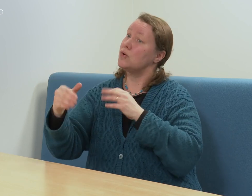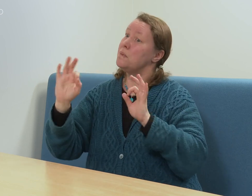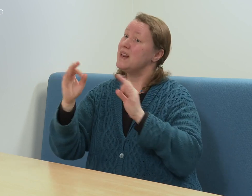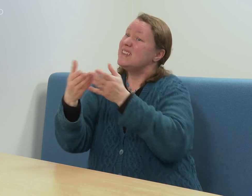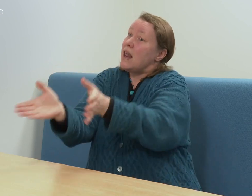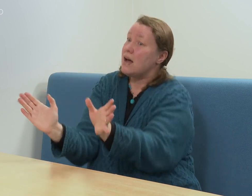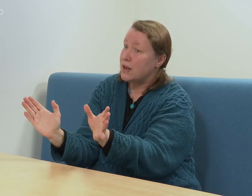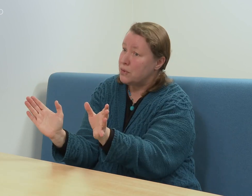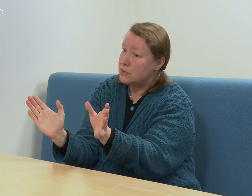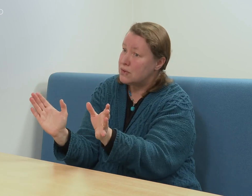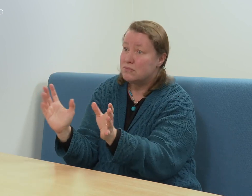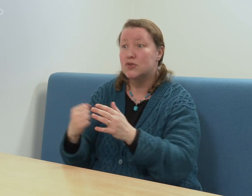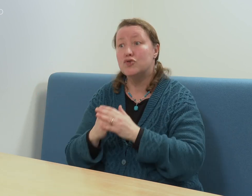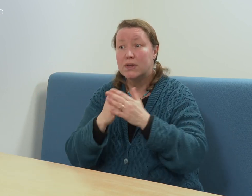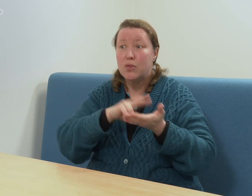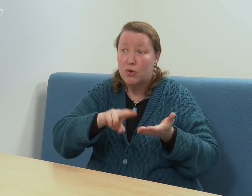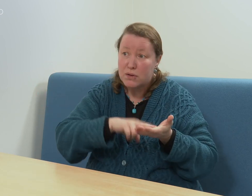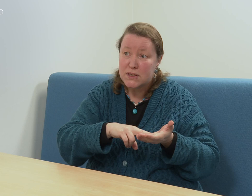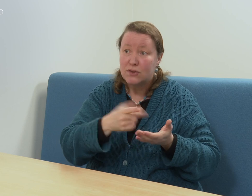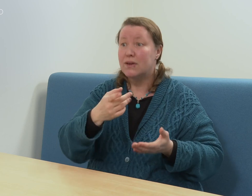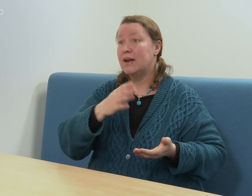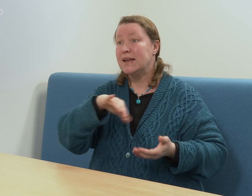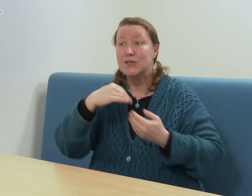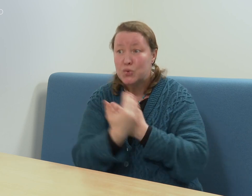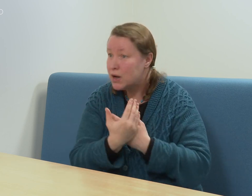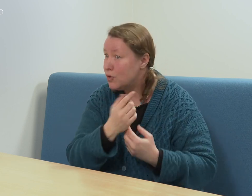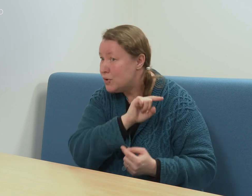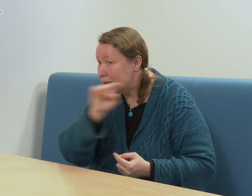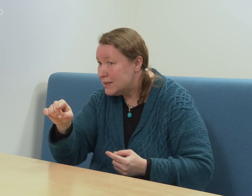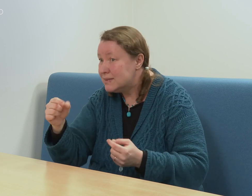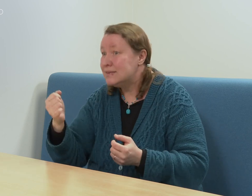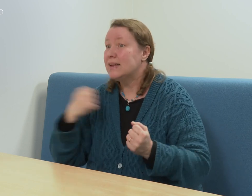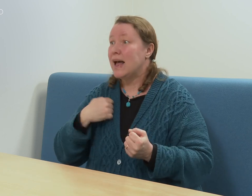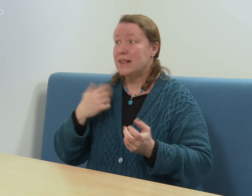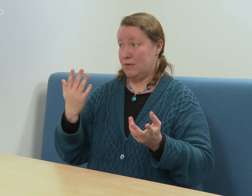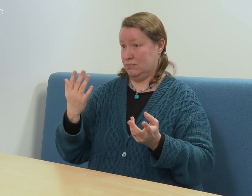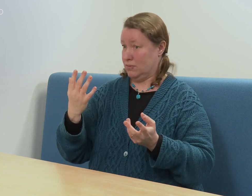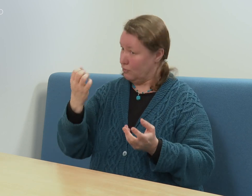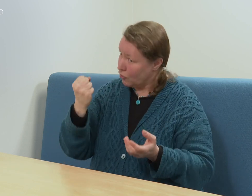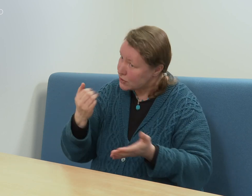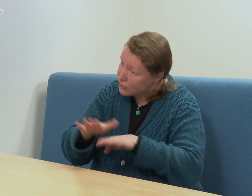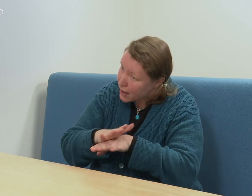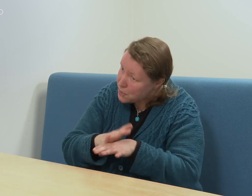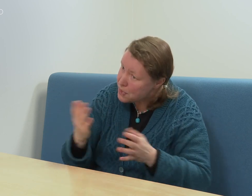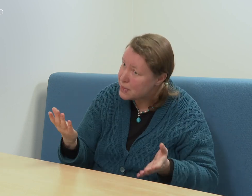ja mahdollista laajentamista esimerkiksi sosiaalitoimistojen - tai lastensuojelun piiriin.